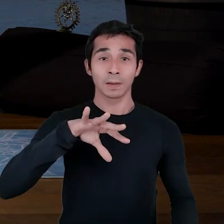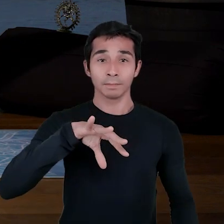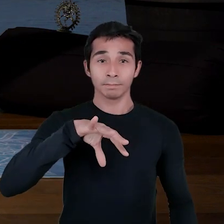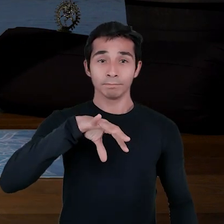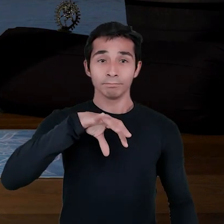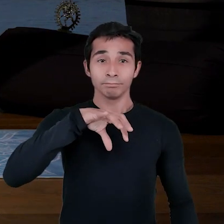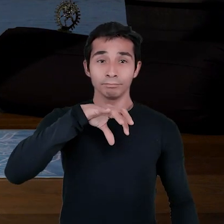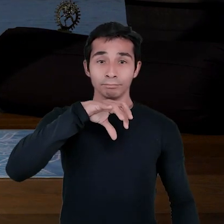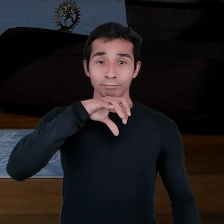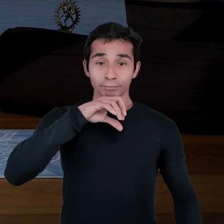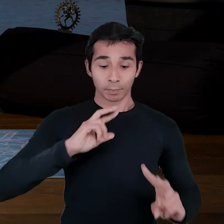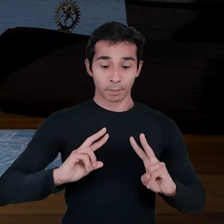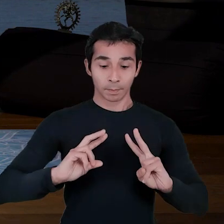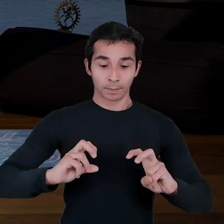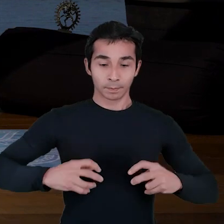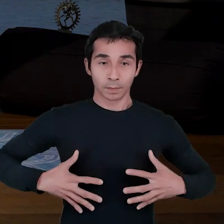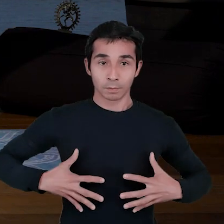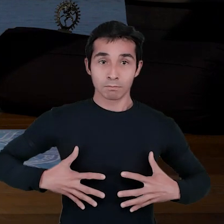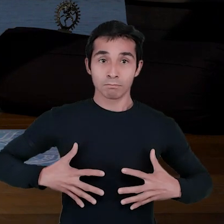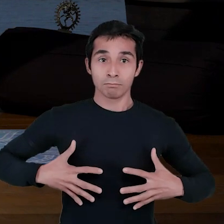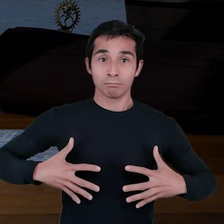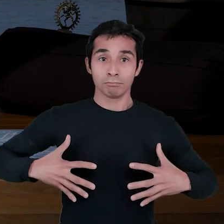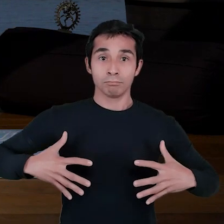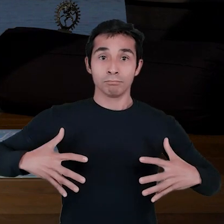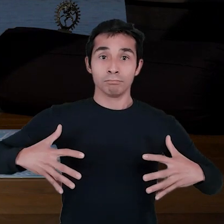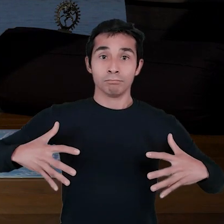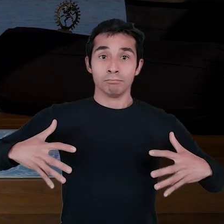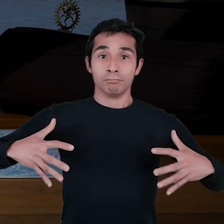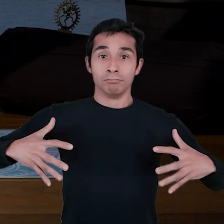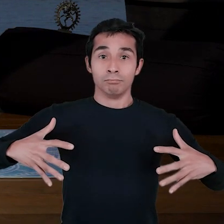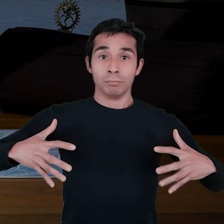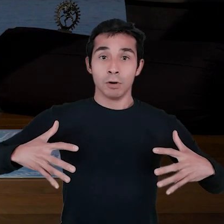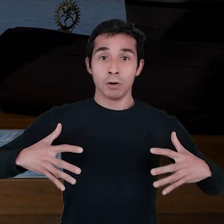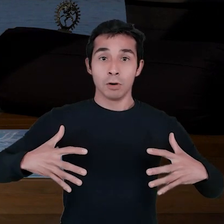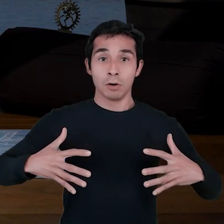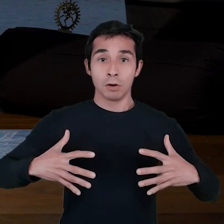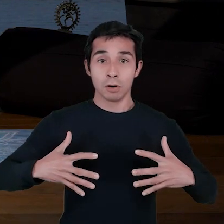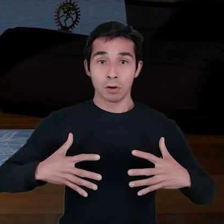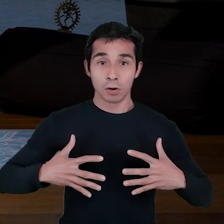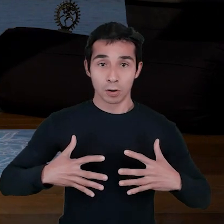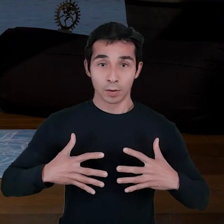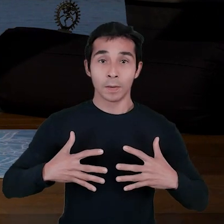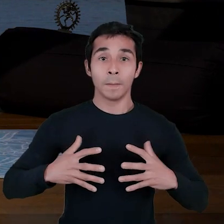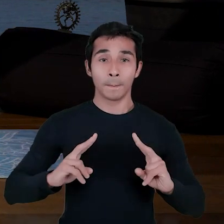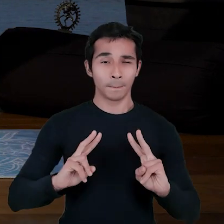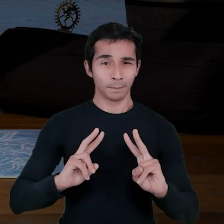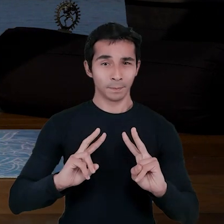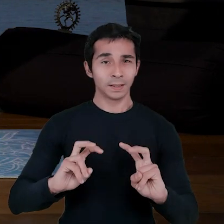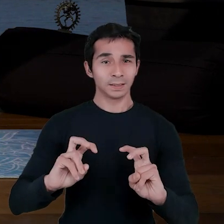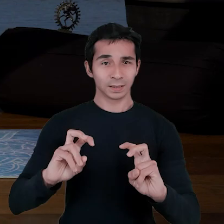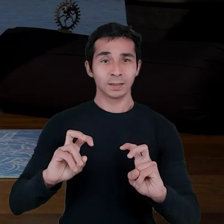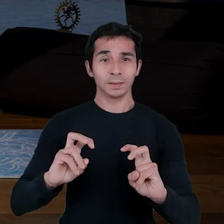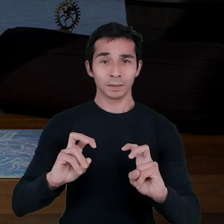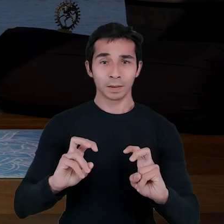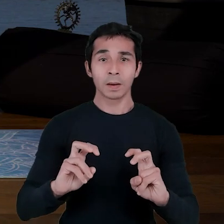Enquanto inspira, perceba os seus pulmões cheios de ar, o espaço que você cria.